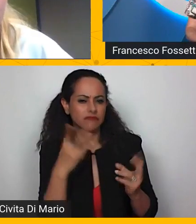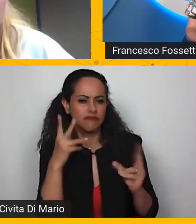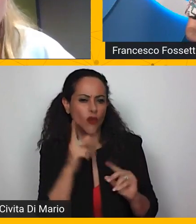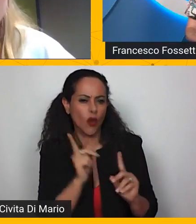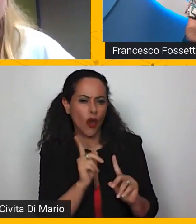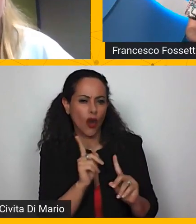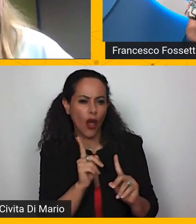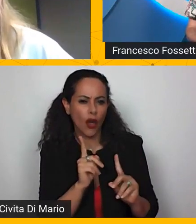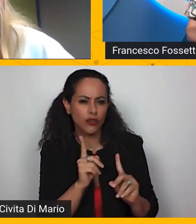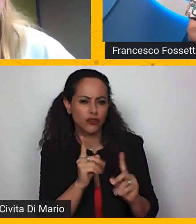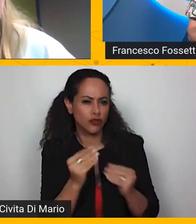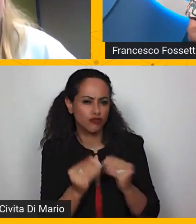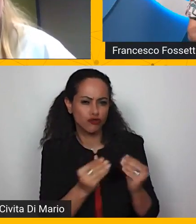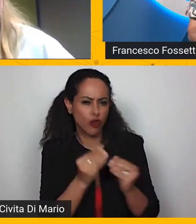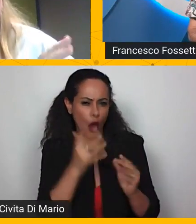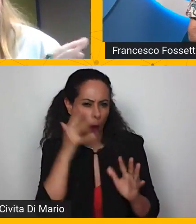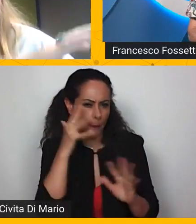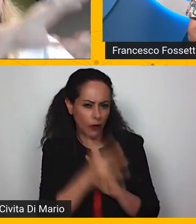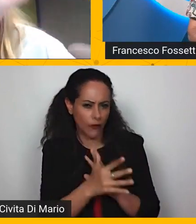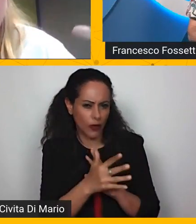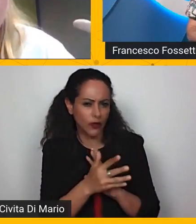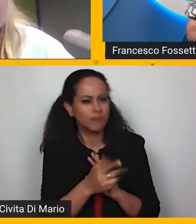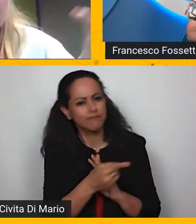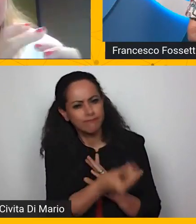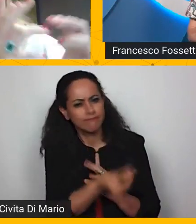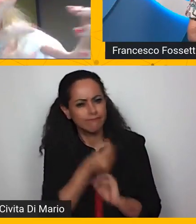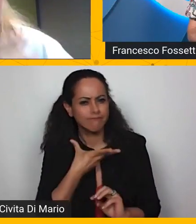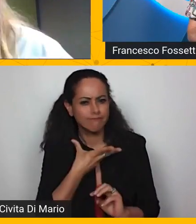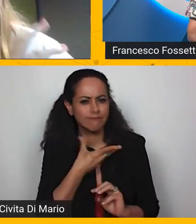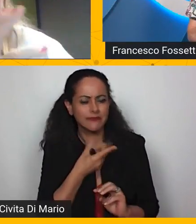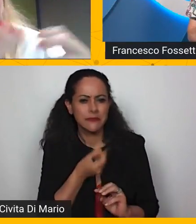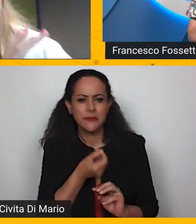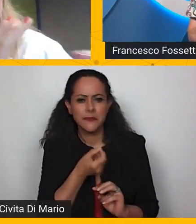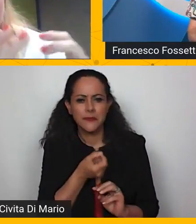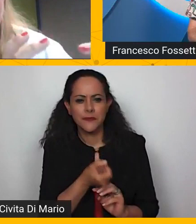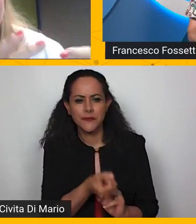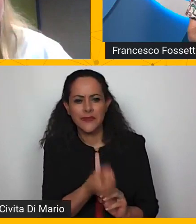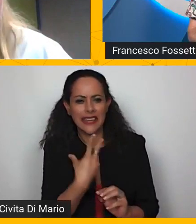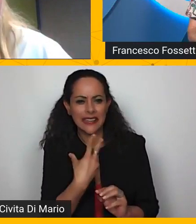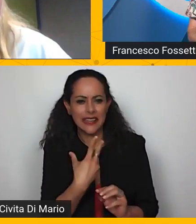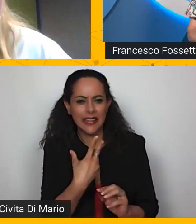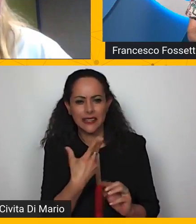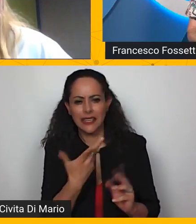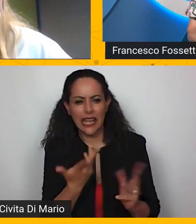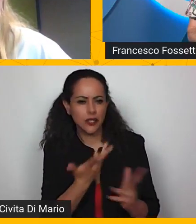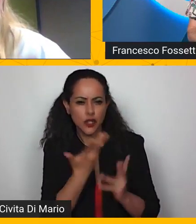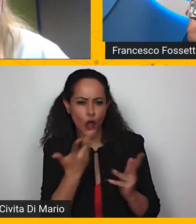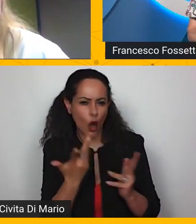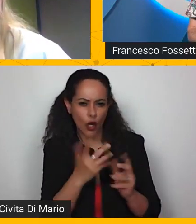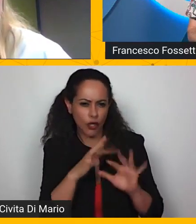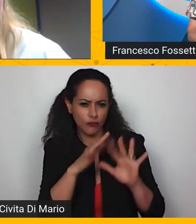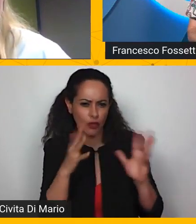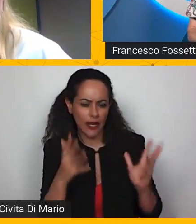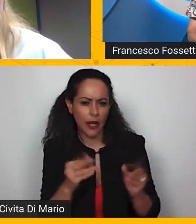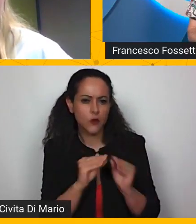conoscenza così approfondita del del gioco ci dai così mh